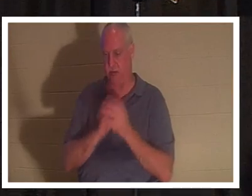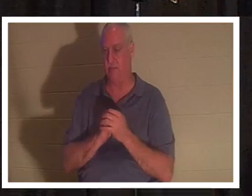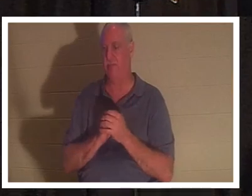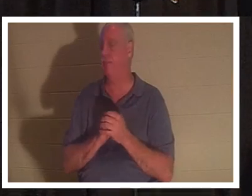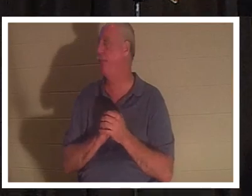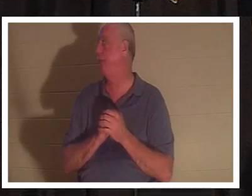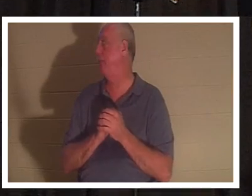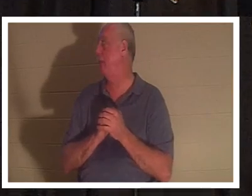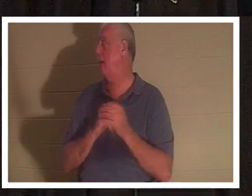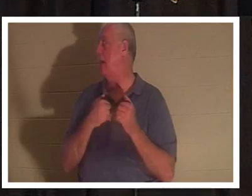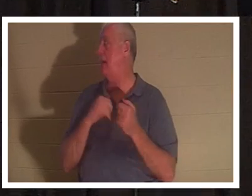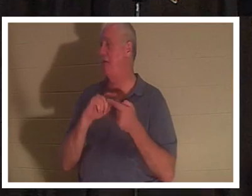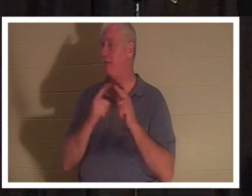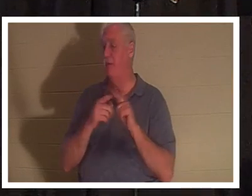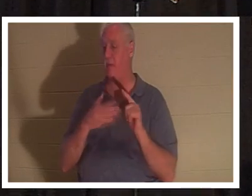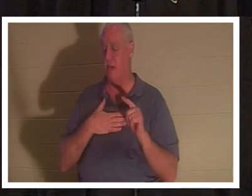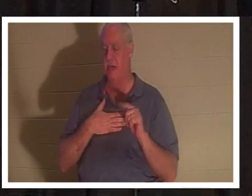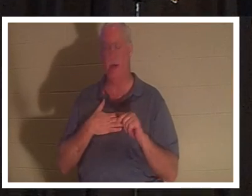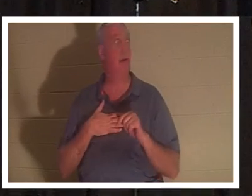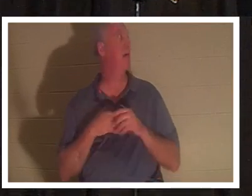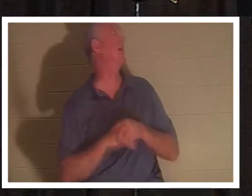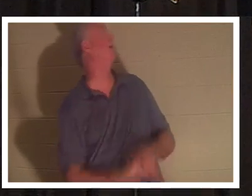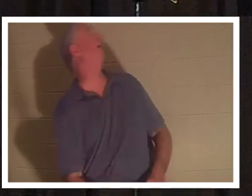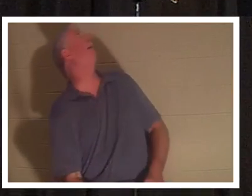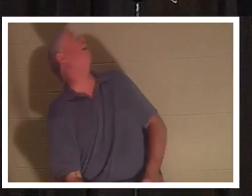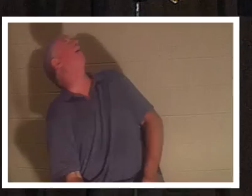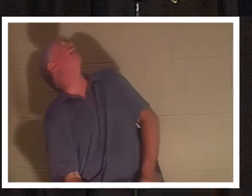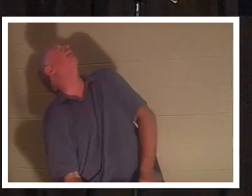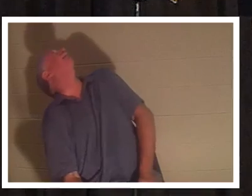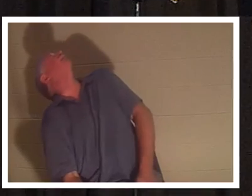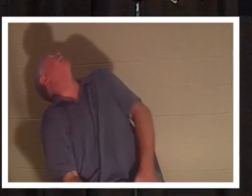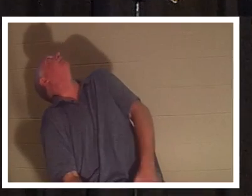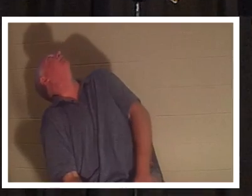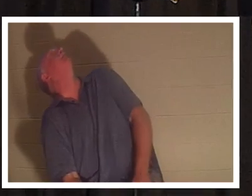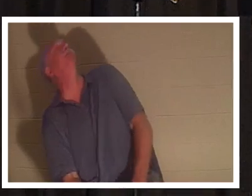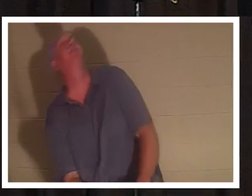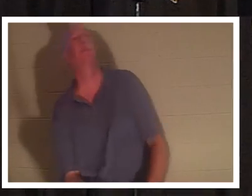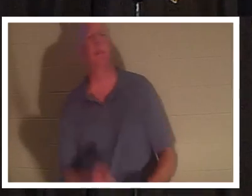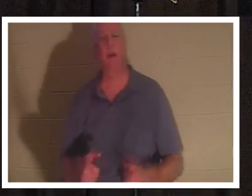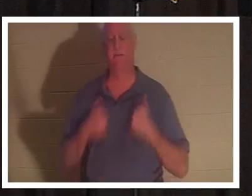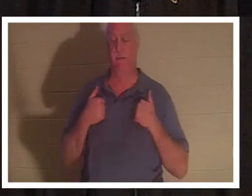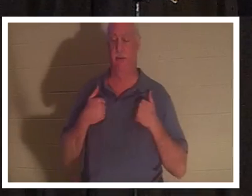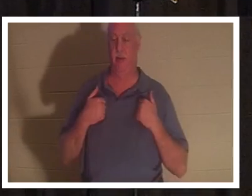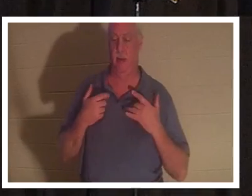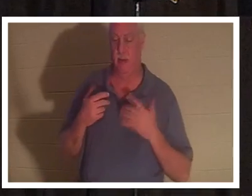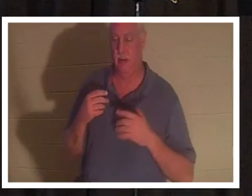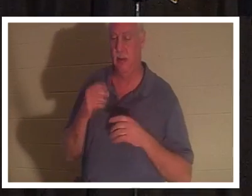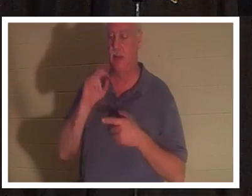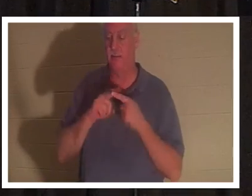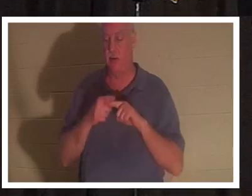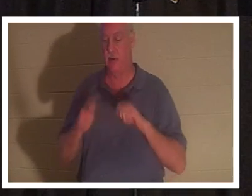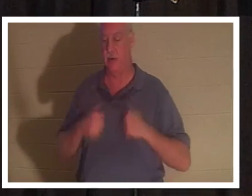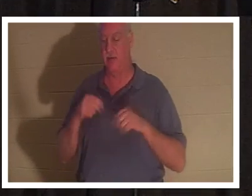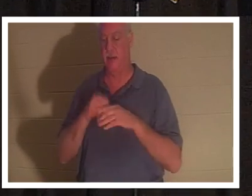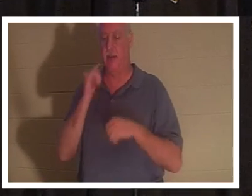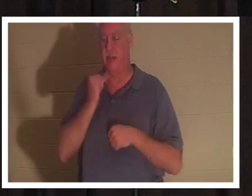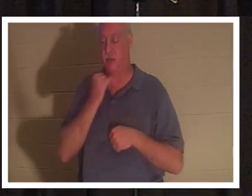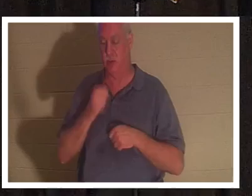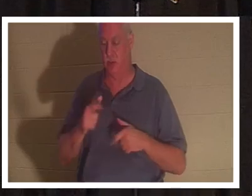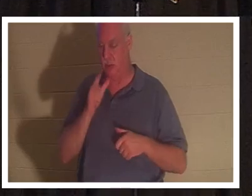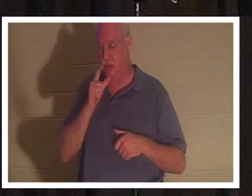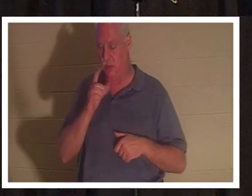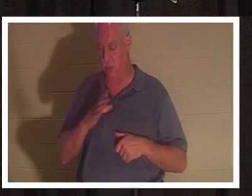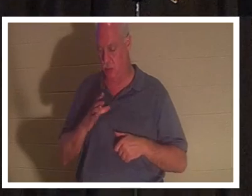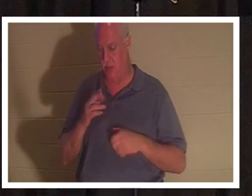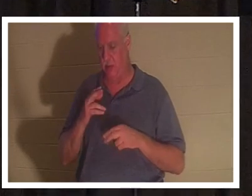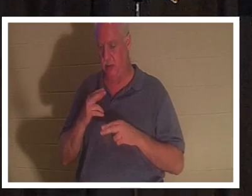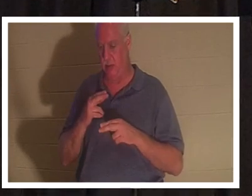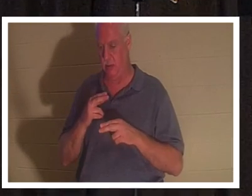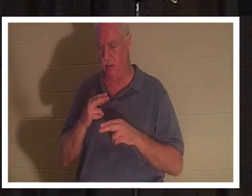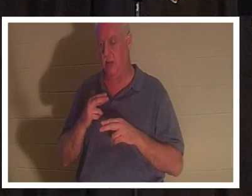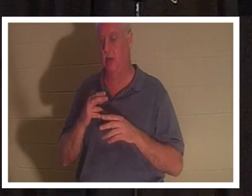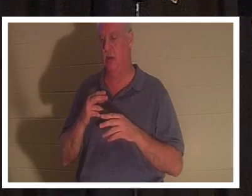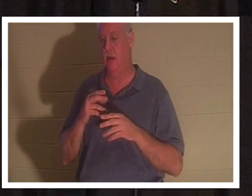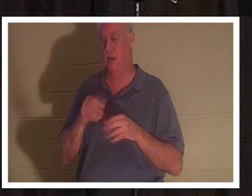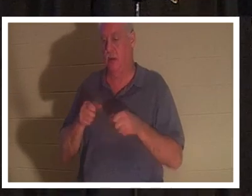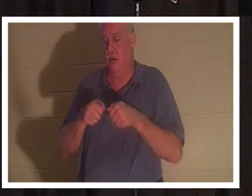von mir, der in Israel lebt. Eine Frau namens Christine, die ihr Baby verloren hat. Sie